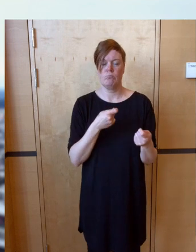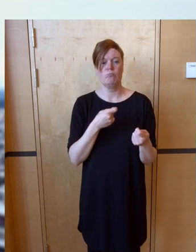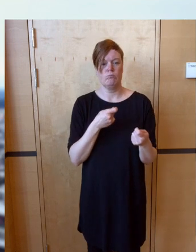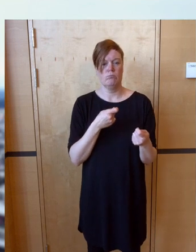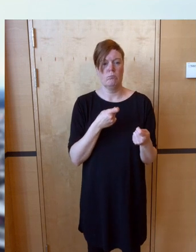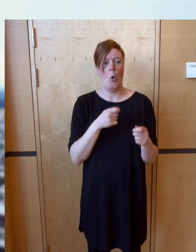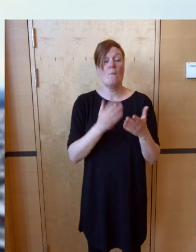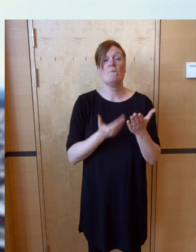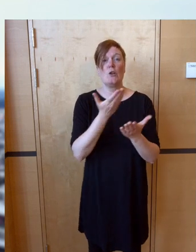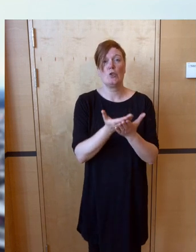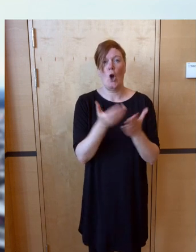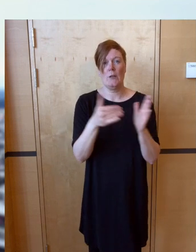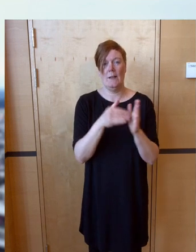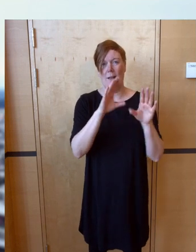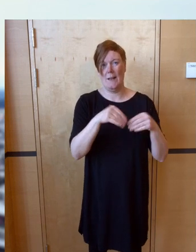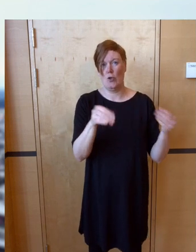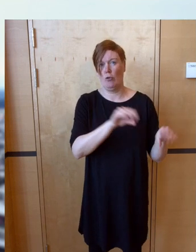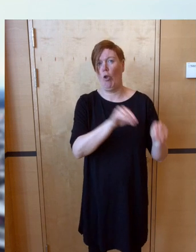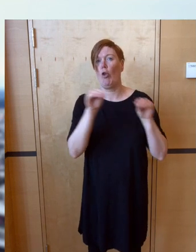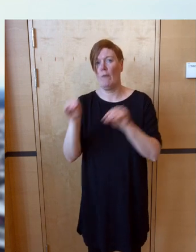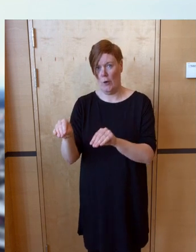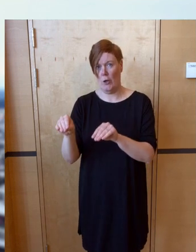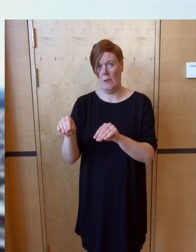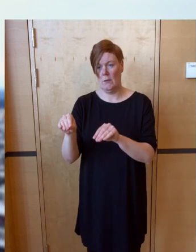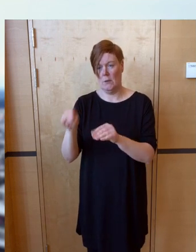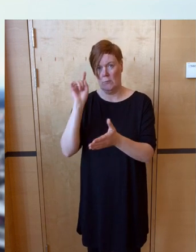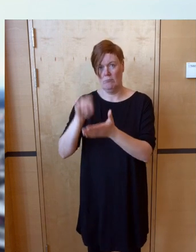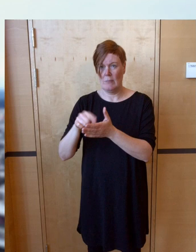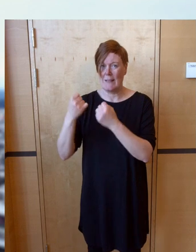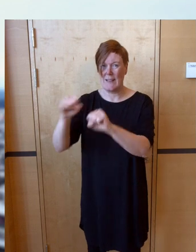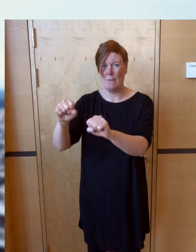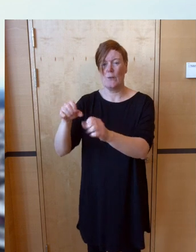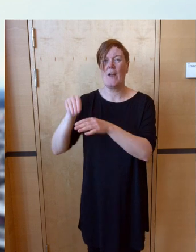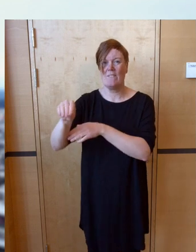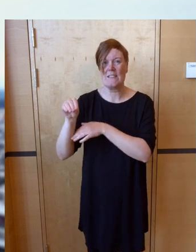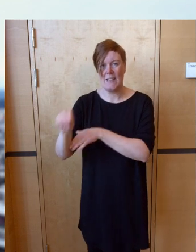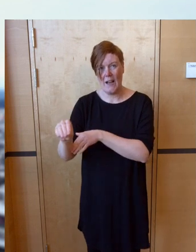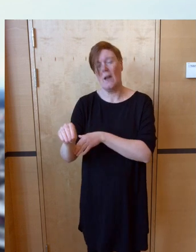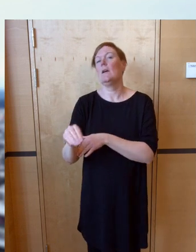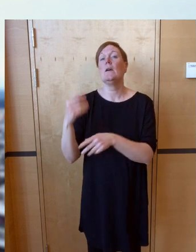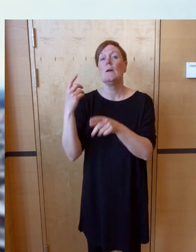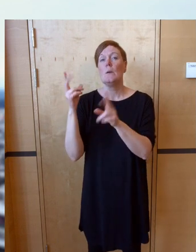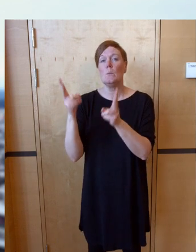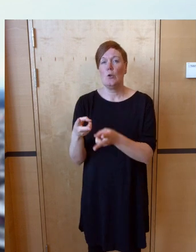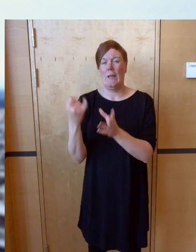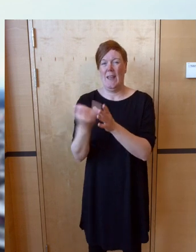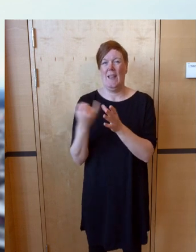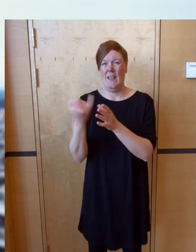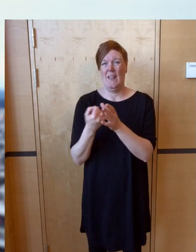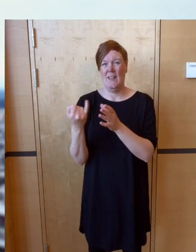Överföring drift och värk investering 2020 samt interna resultat enheterna Kapital Okänt